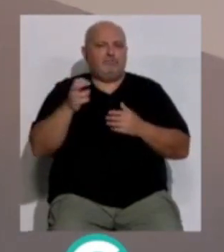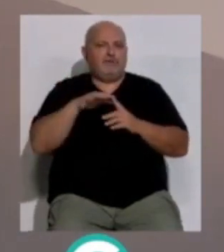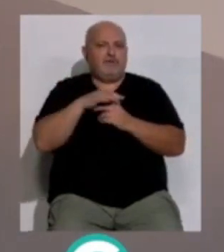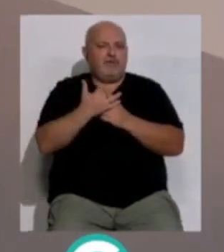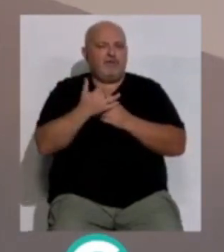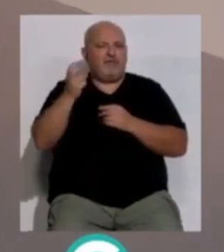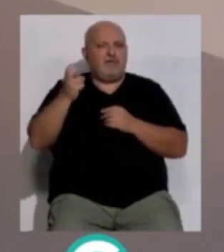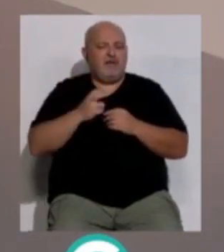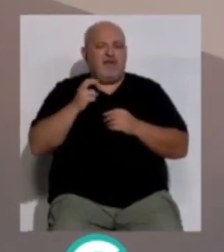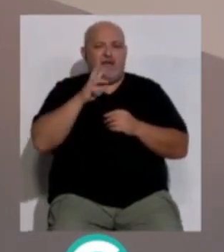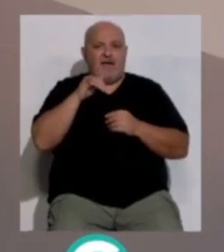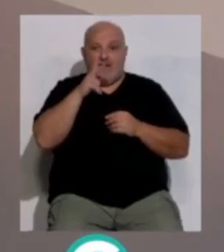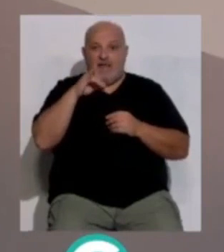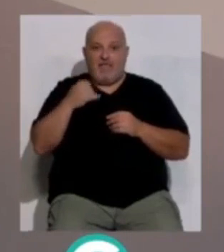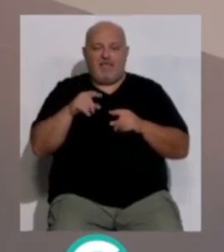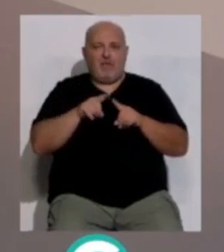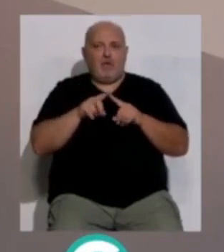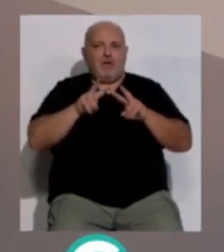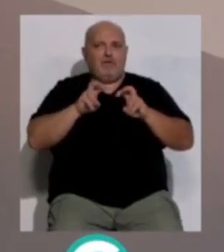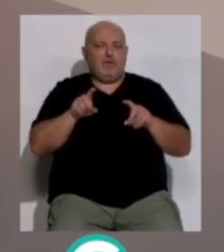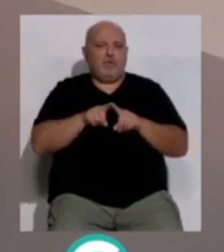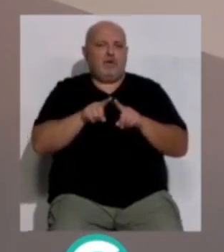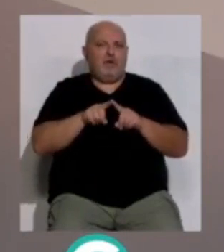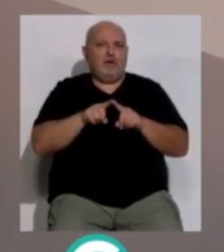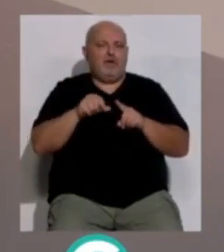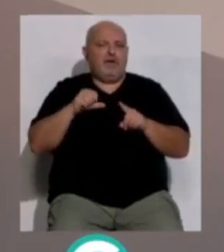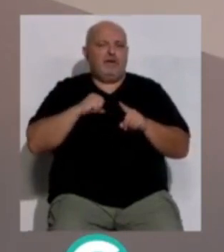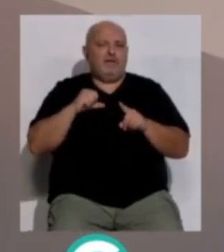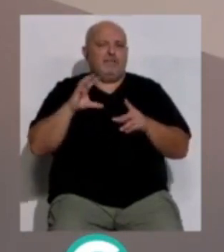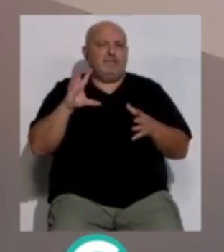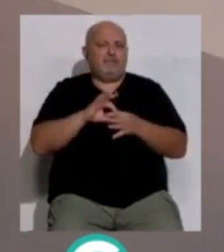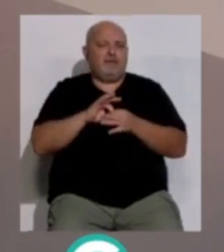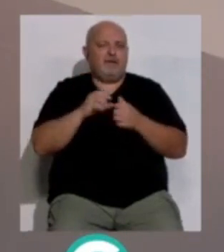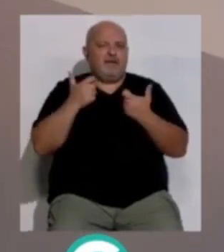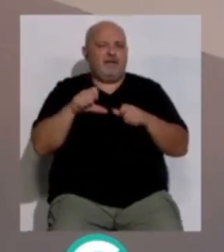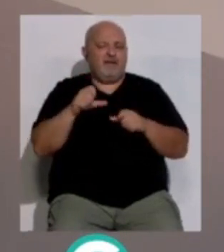la llegada de Javi Hernández también tiene que ver con la demarcación del lateral izquierdo